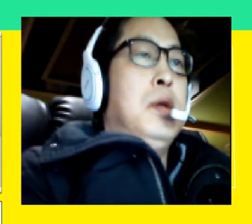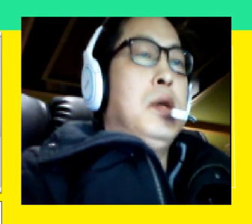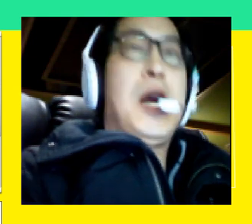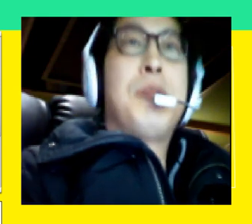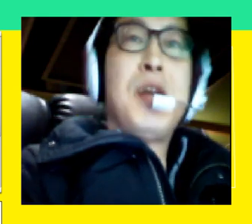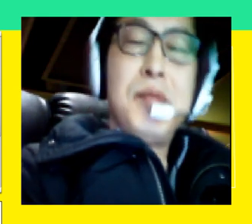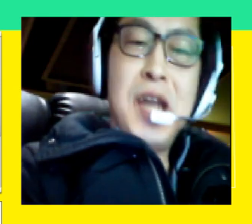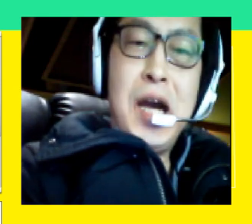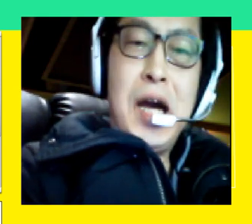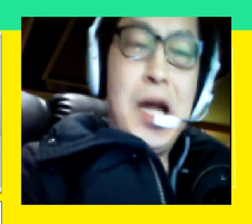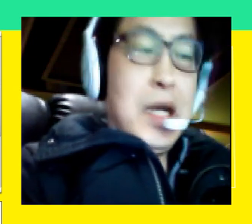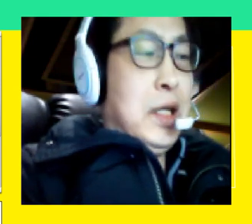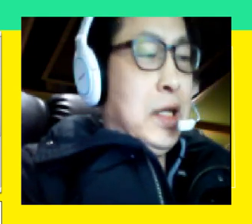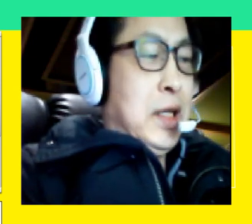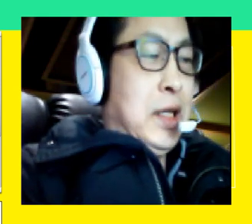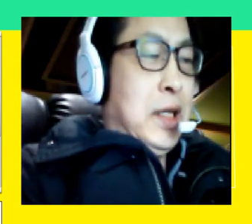Amara.org 커뮤니티의 자막